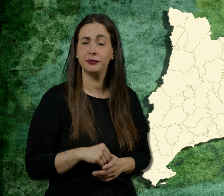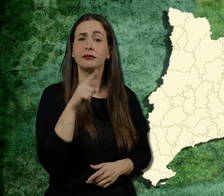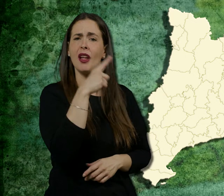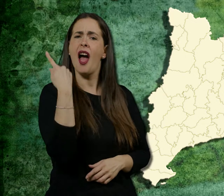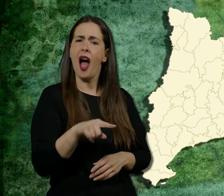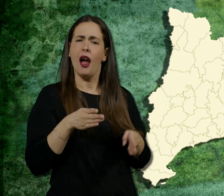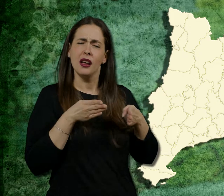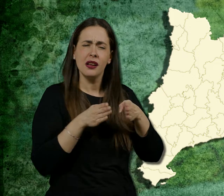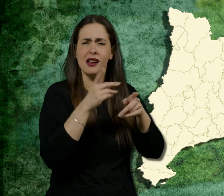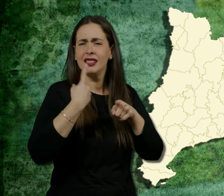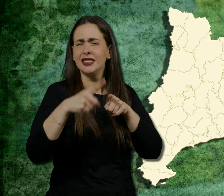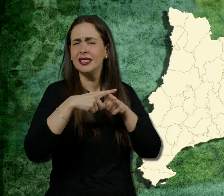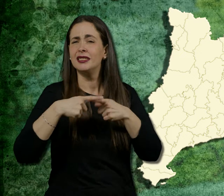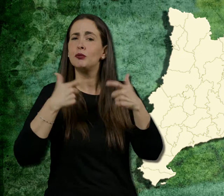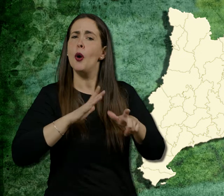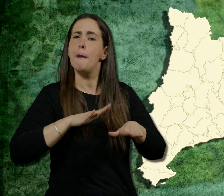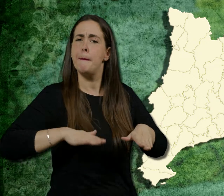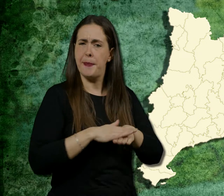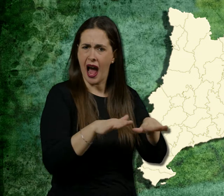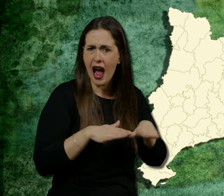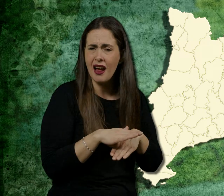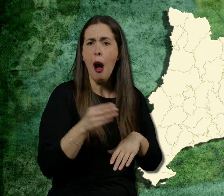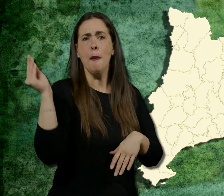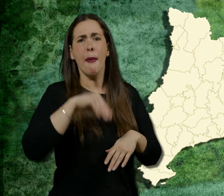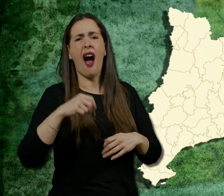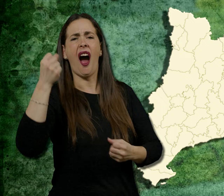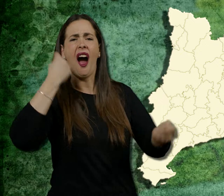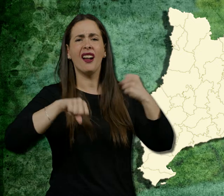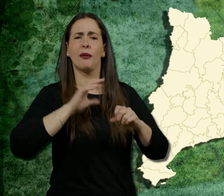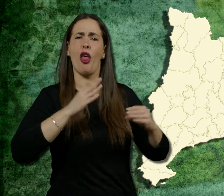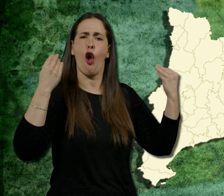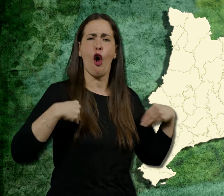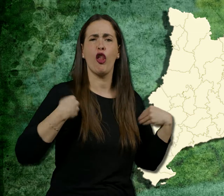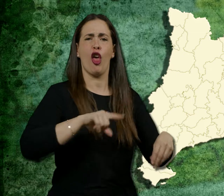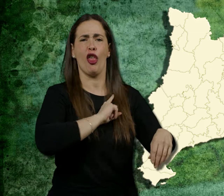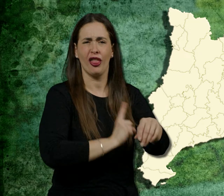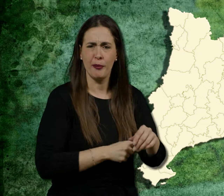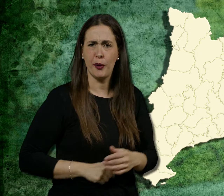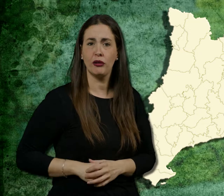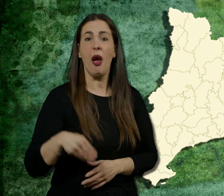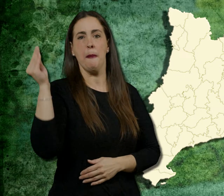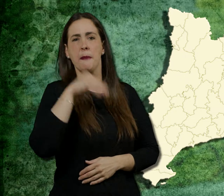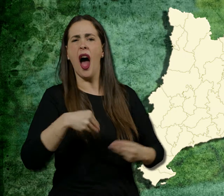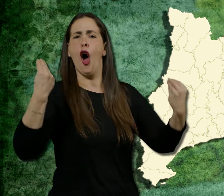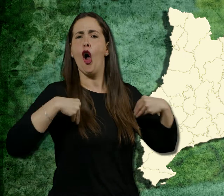A l’atractiu reconegut de les platges, cal afegir-hi les possibilitats de lleure i esports que el municipi proporciona,